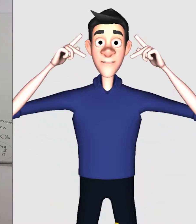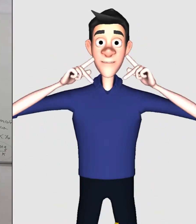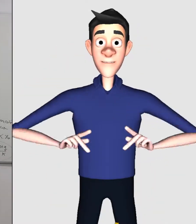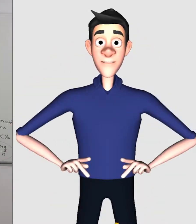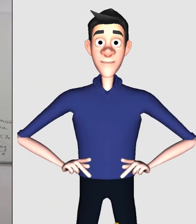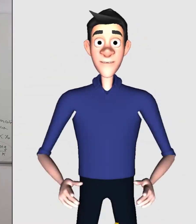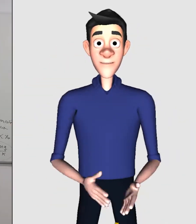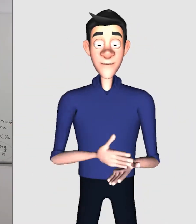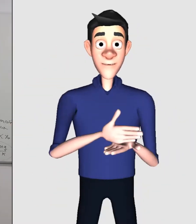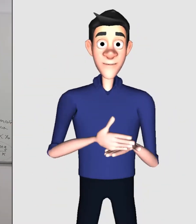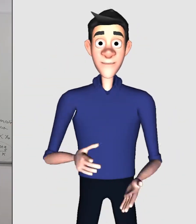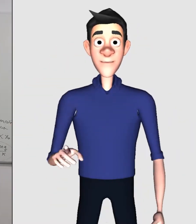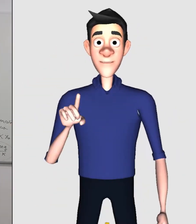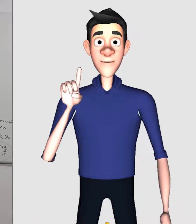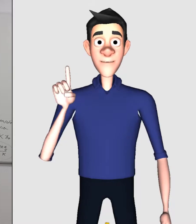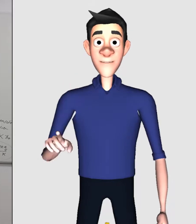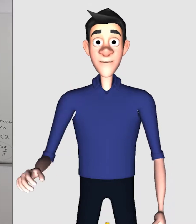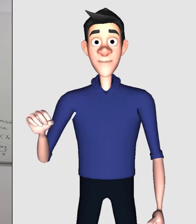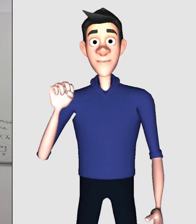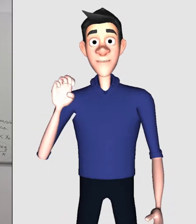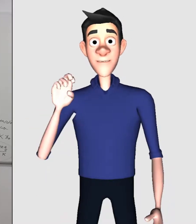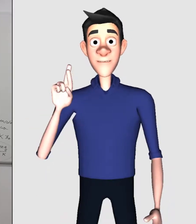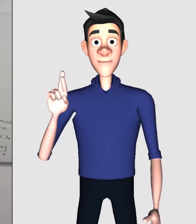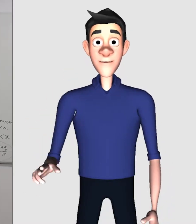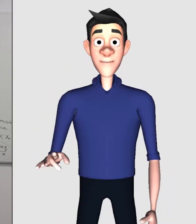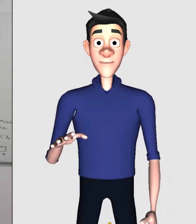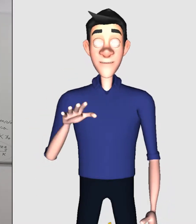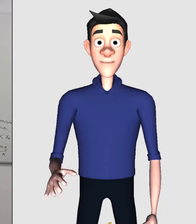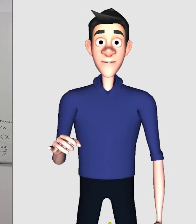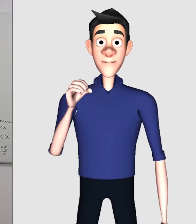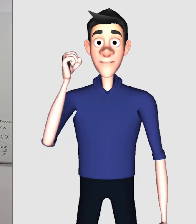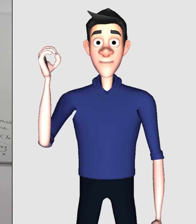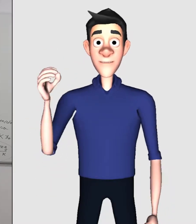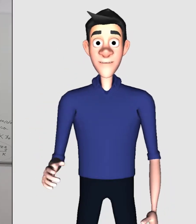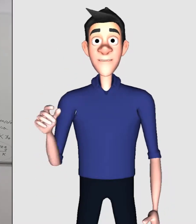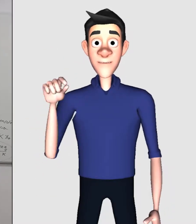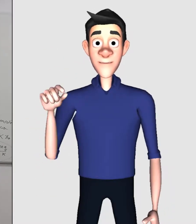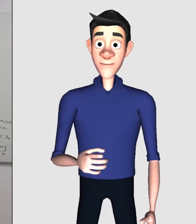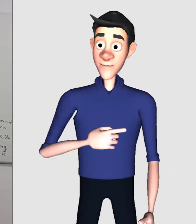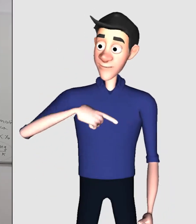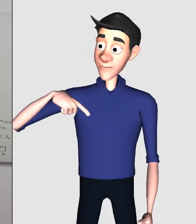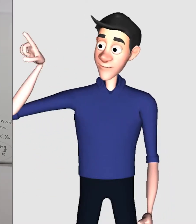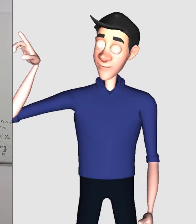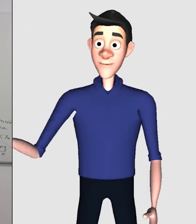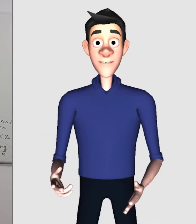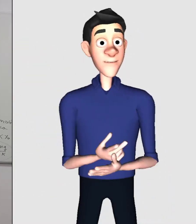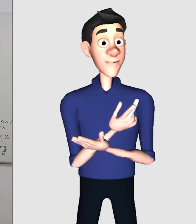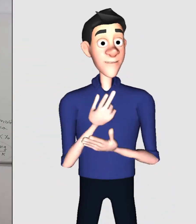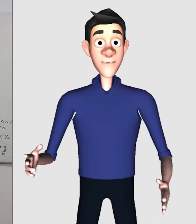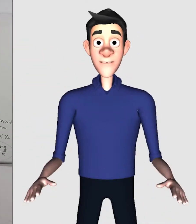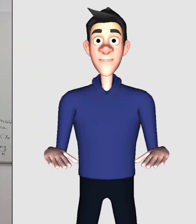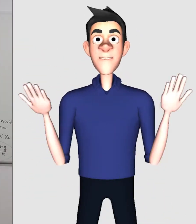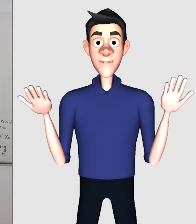Não é igual a velocidade que essa bola bate Porque tem uma colisão aqui, então, temos que aplicar duas coisas